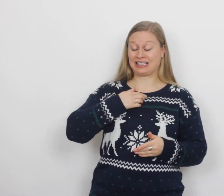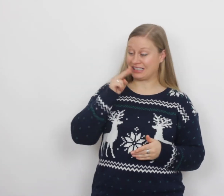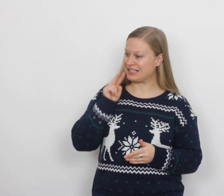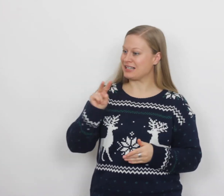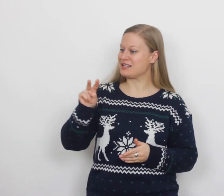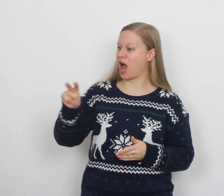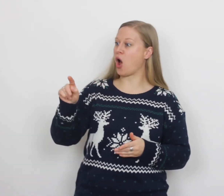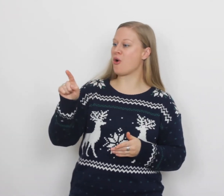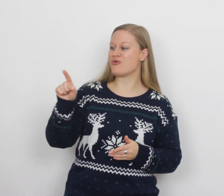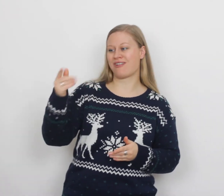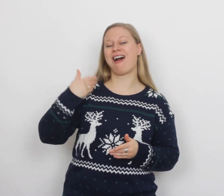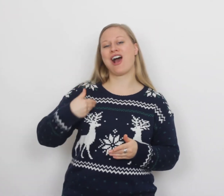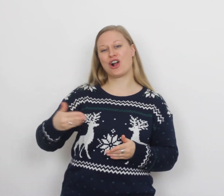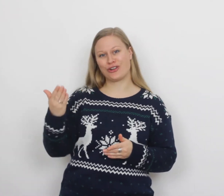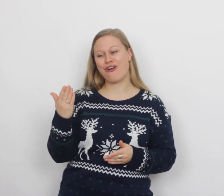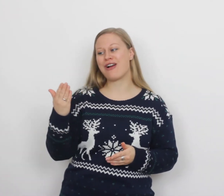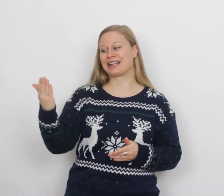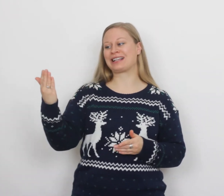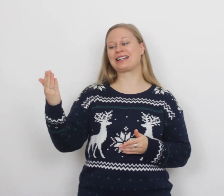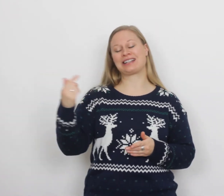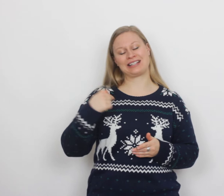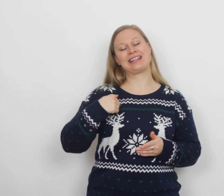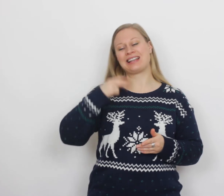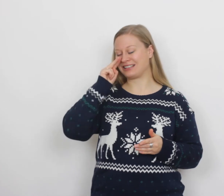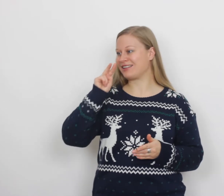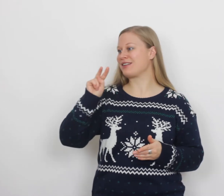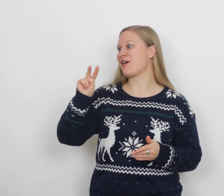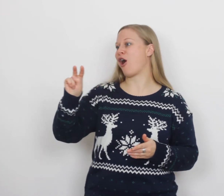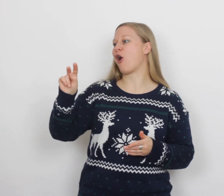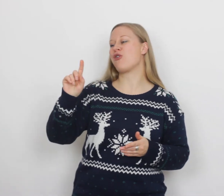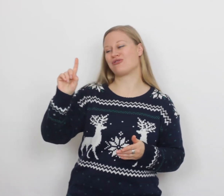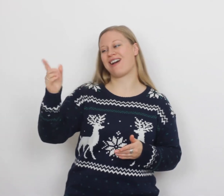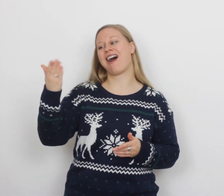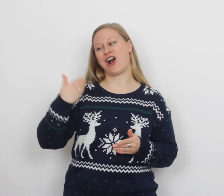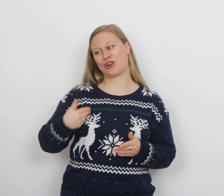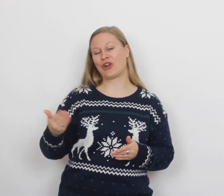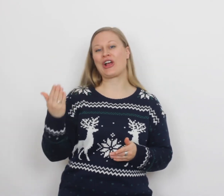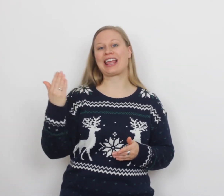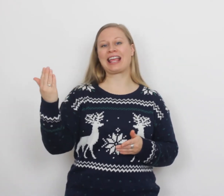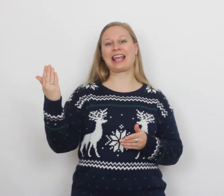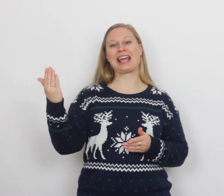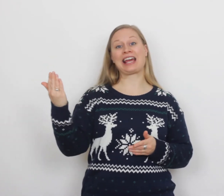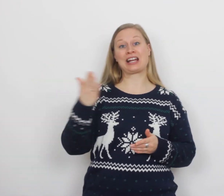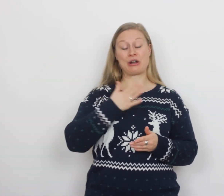Ik zie uit naar de Heer. Ik zie uit naar de Heer.